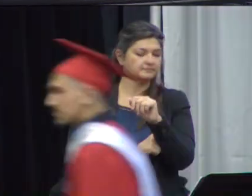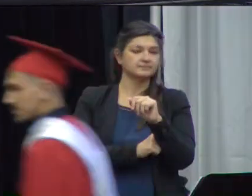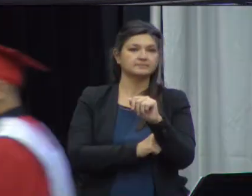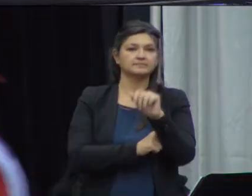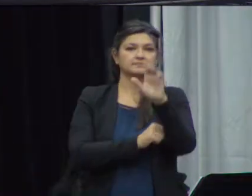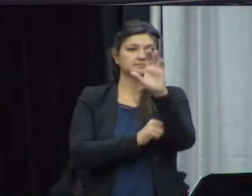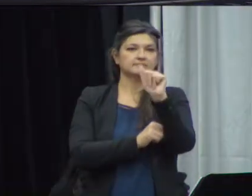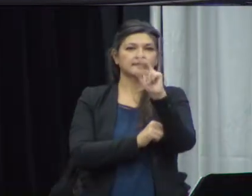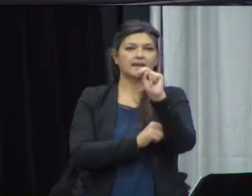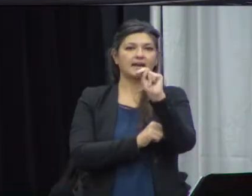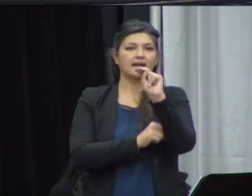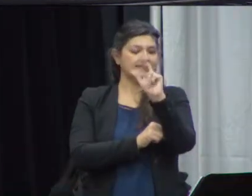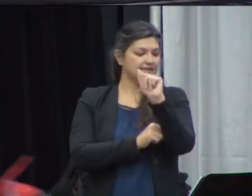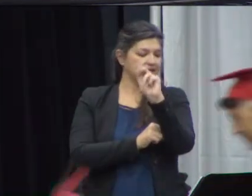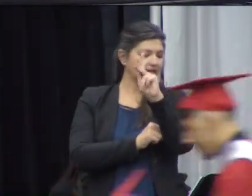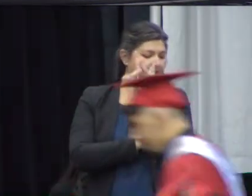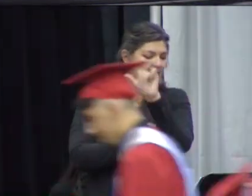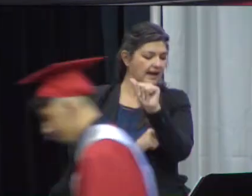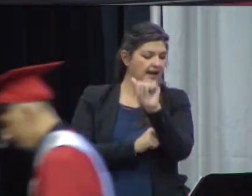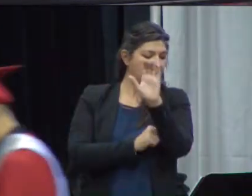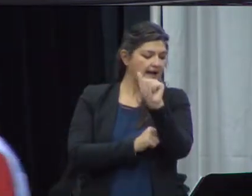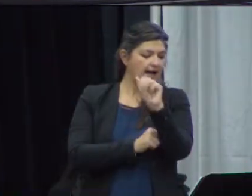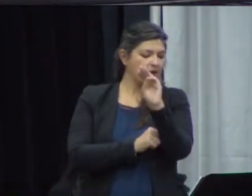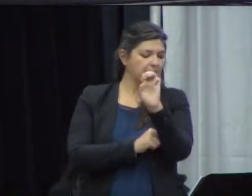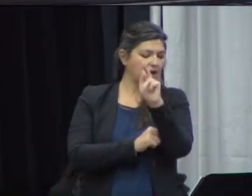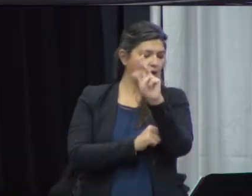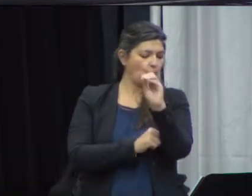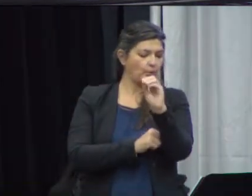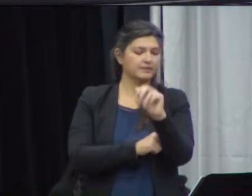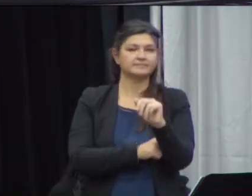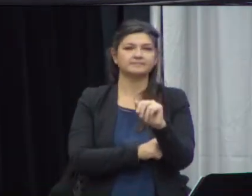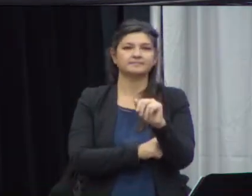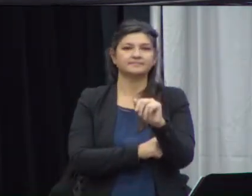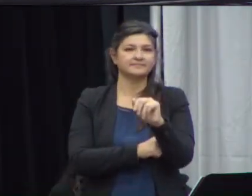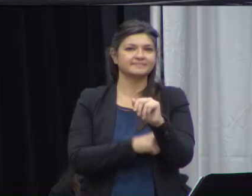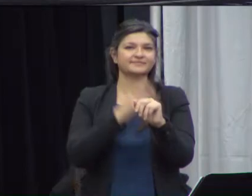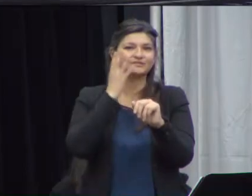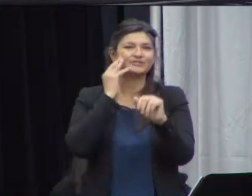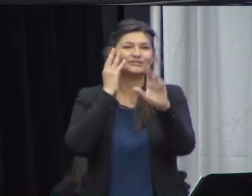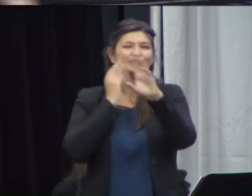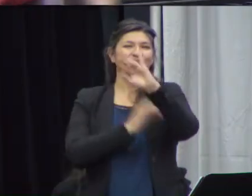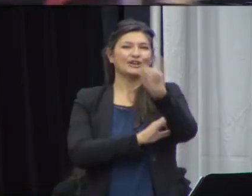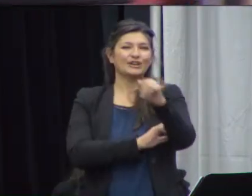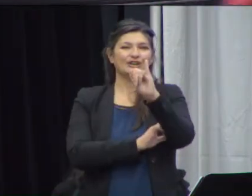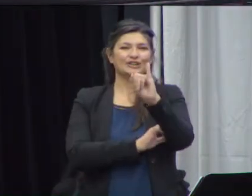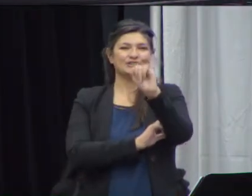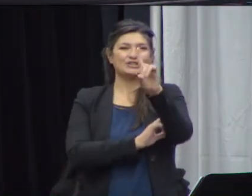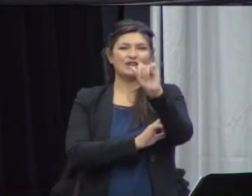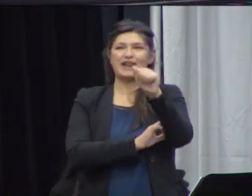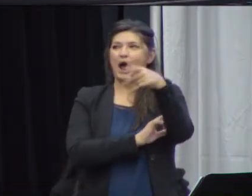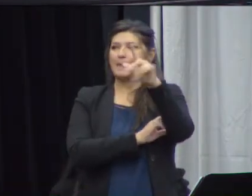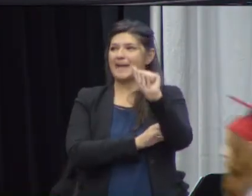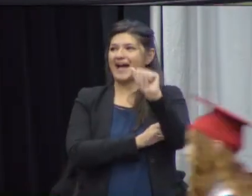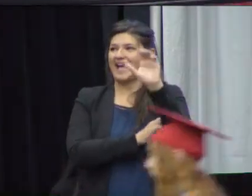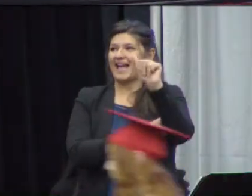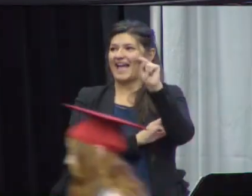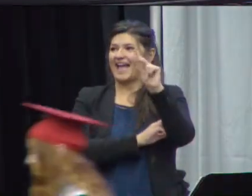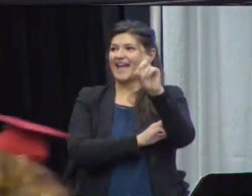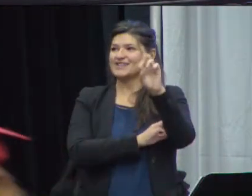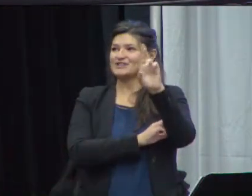Amikiya Amiko. (audience applauds) Jidapa Anderson. (audience applauds)